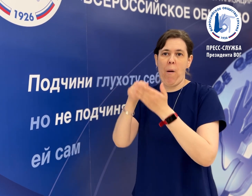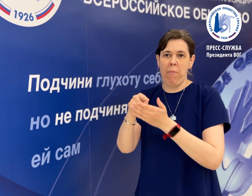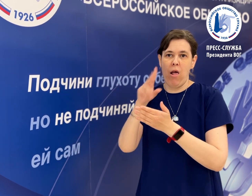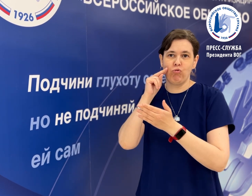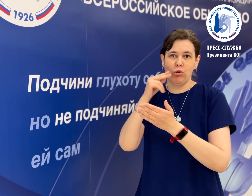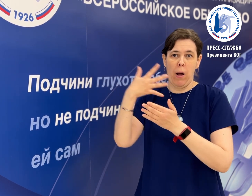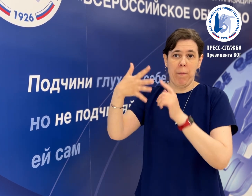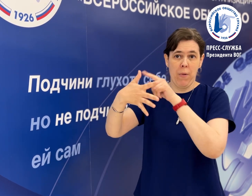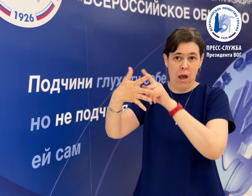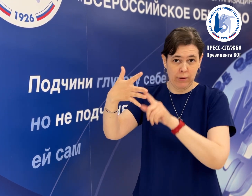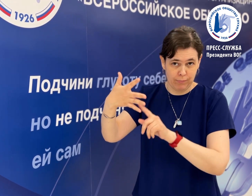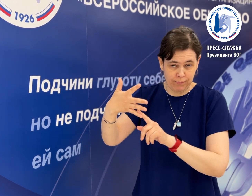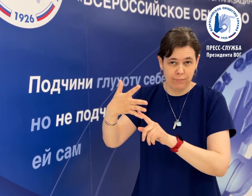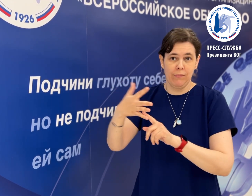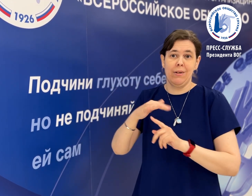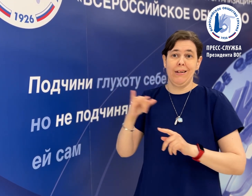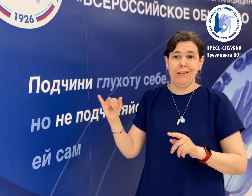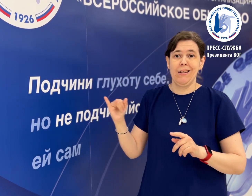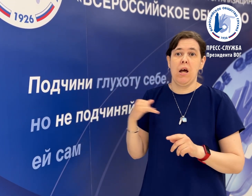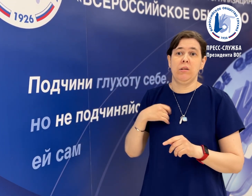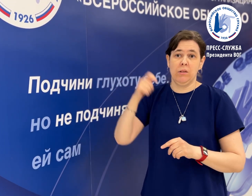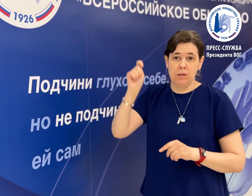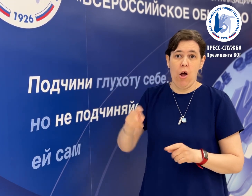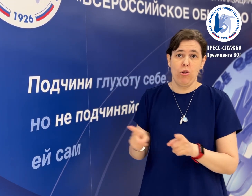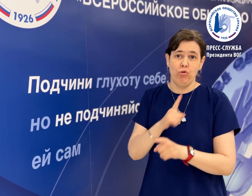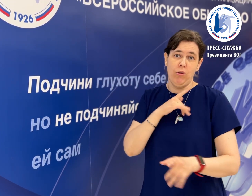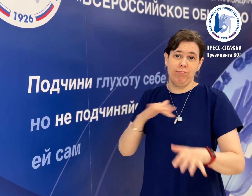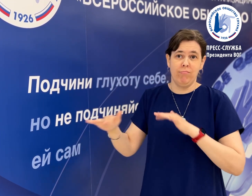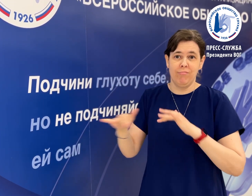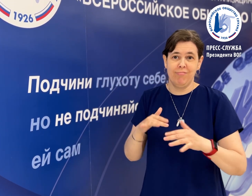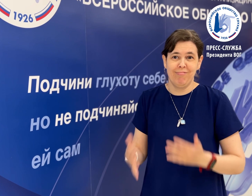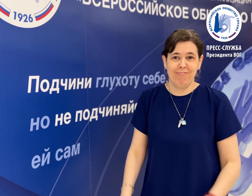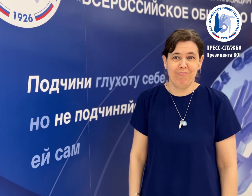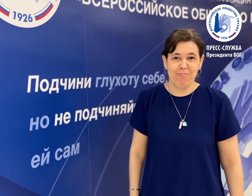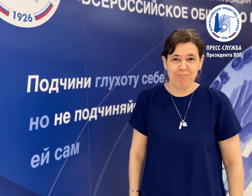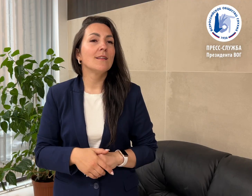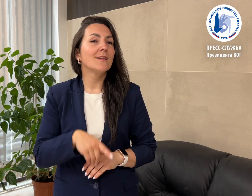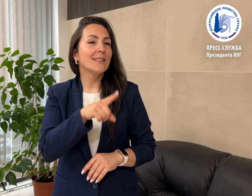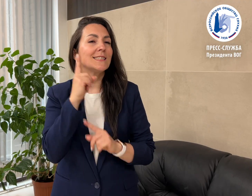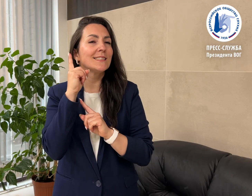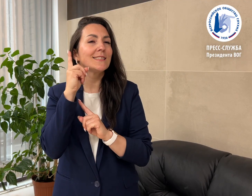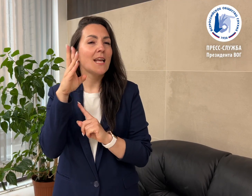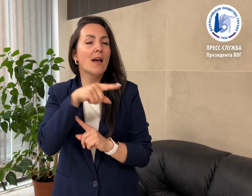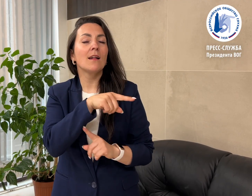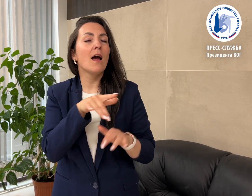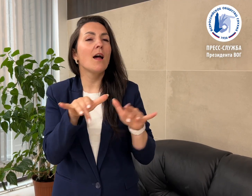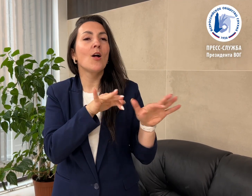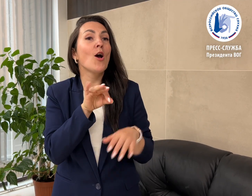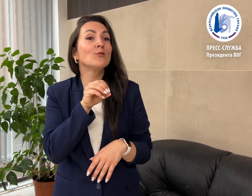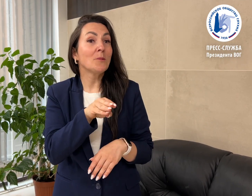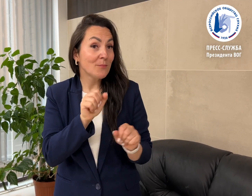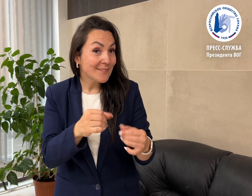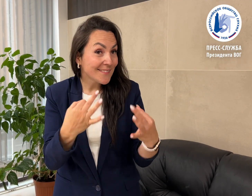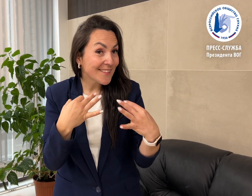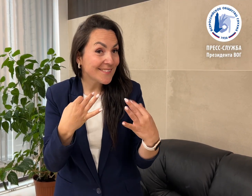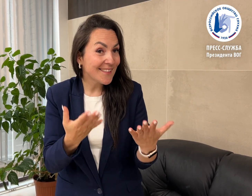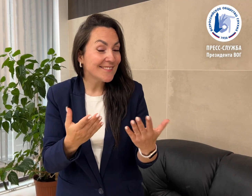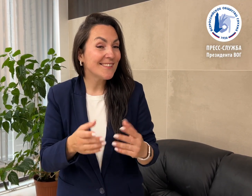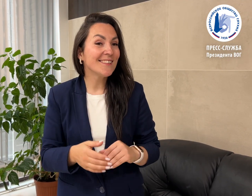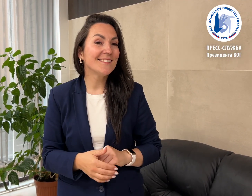И я как раз попала в число 5 отобранных участников, так был дан старт кинопроекту. О чем этот сериал?